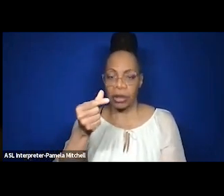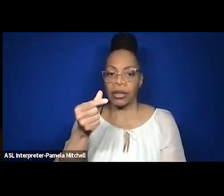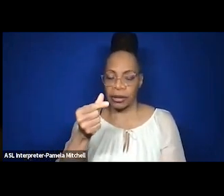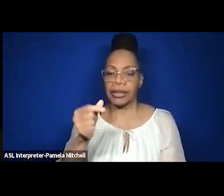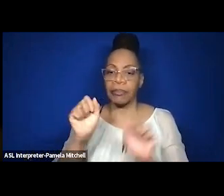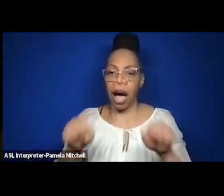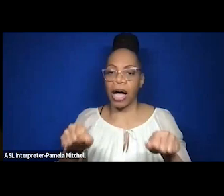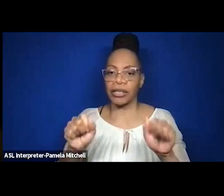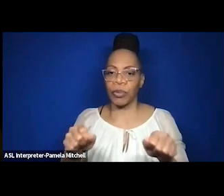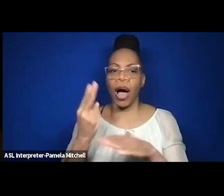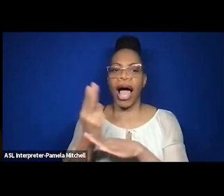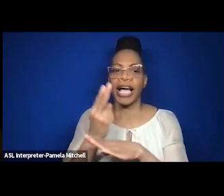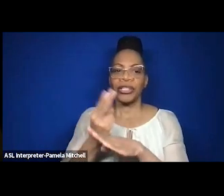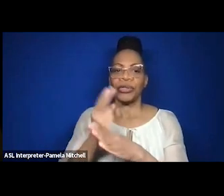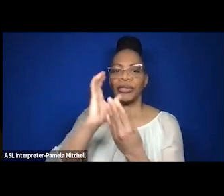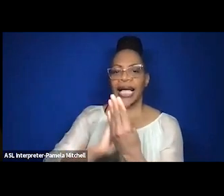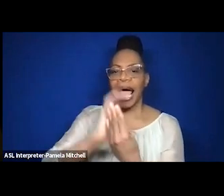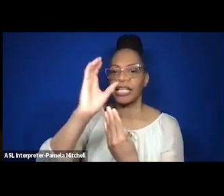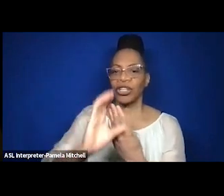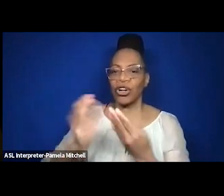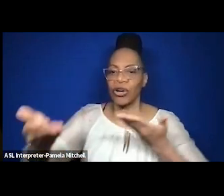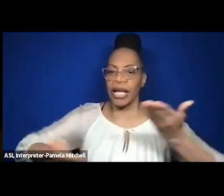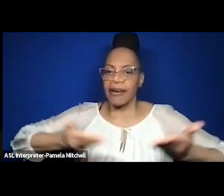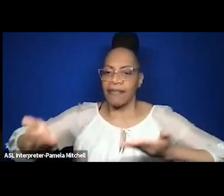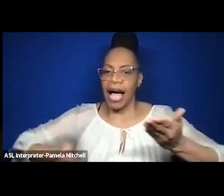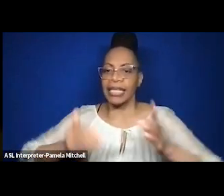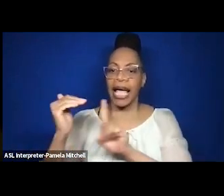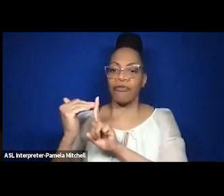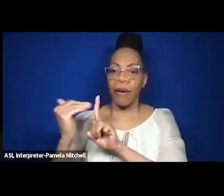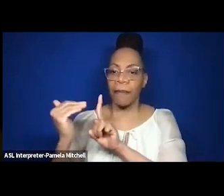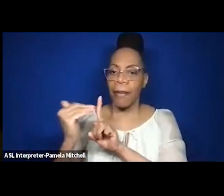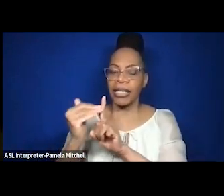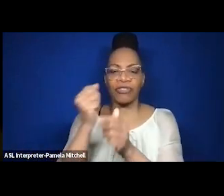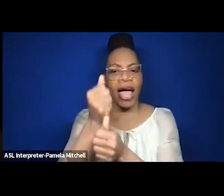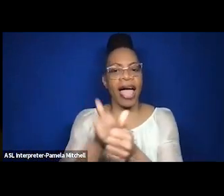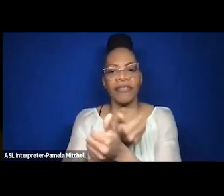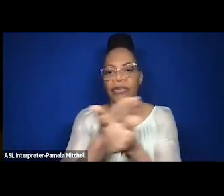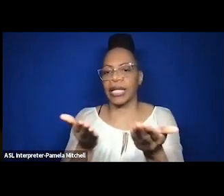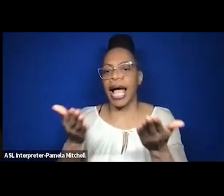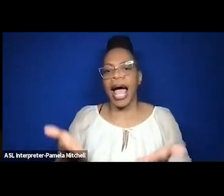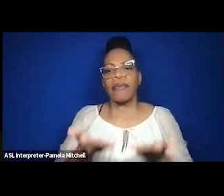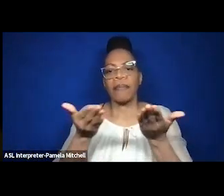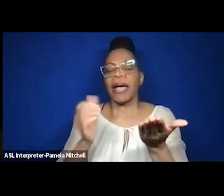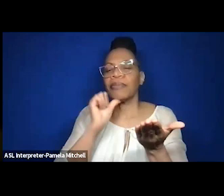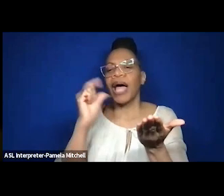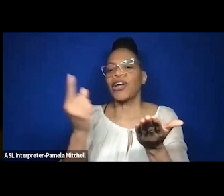Uso invitaciones y recordatorios en el calendario para todo. Lo recomiendo no solo para marcar cuándo vencen sus solicitudes,